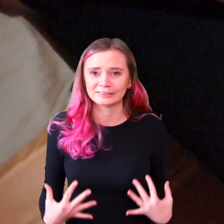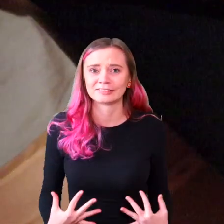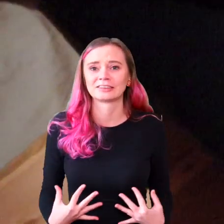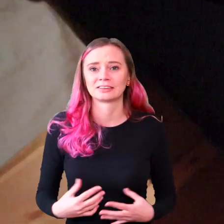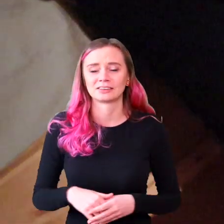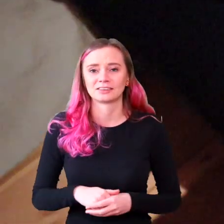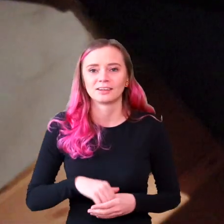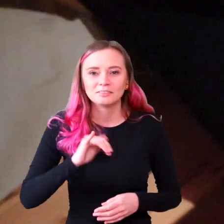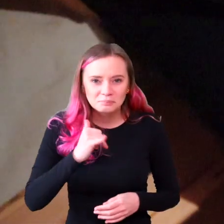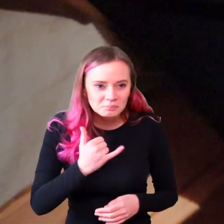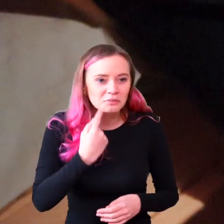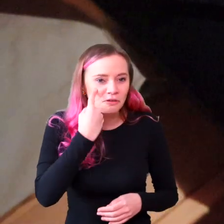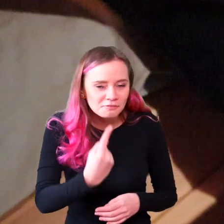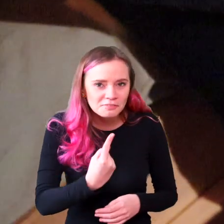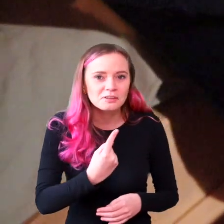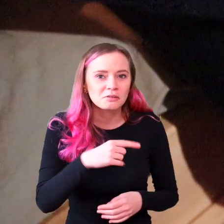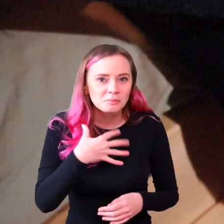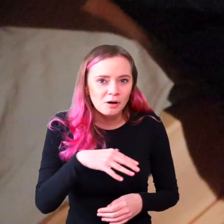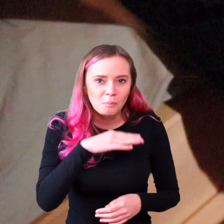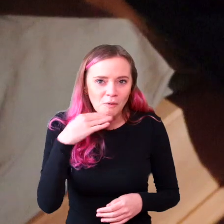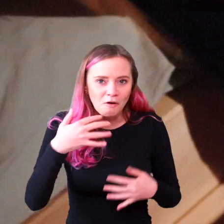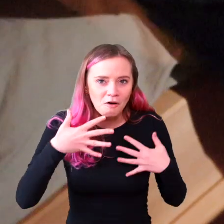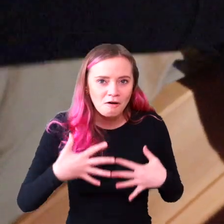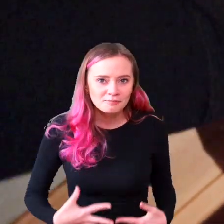Fakt, že jo! Máš to spálené z vířivky!